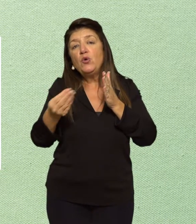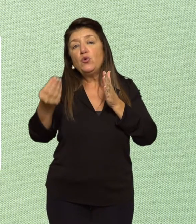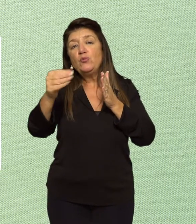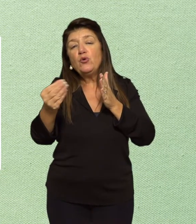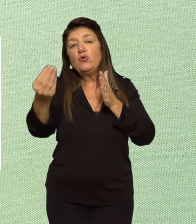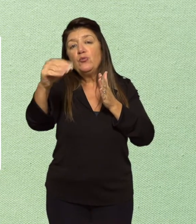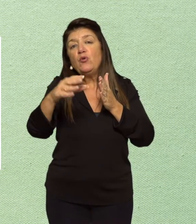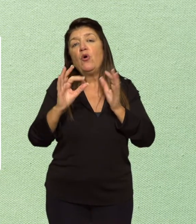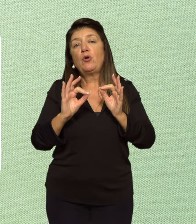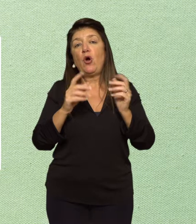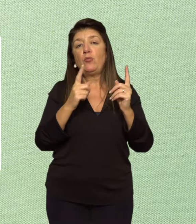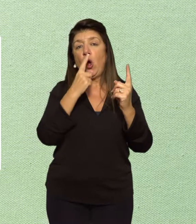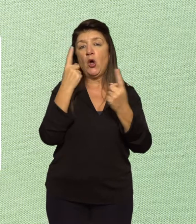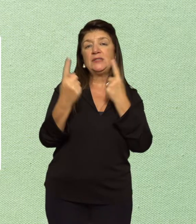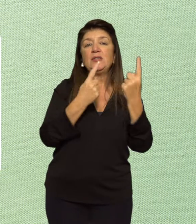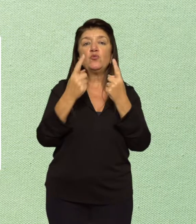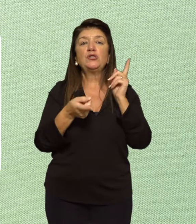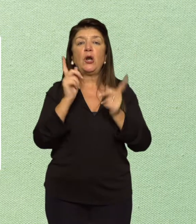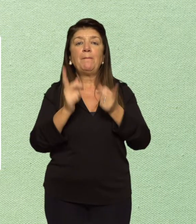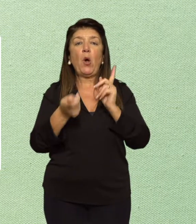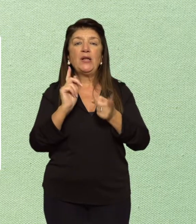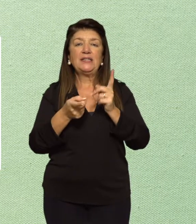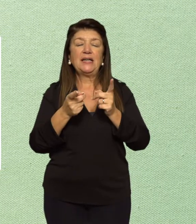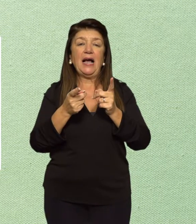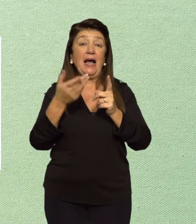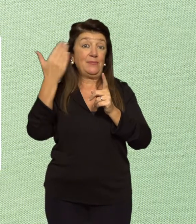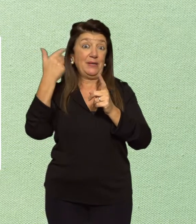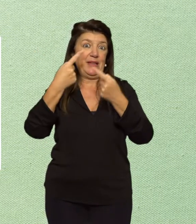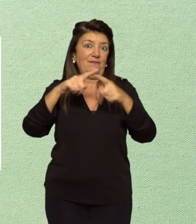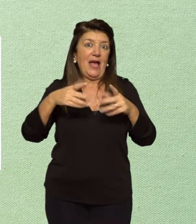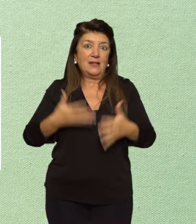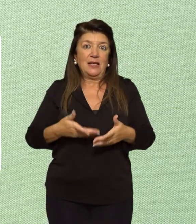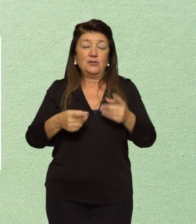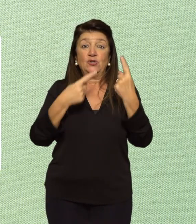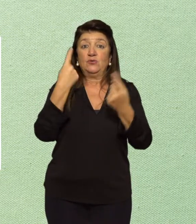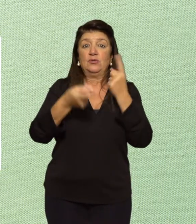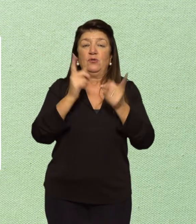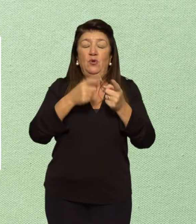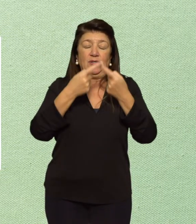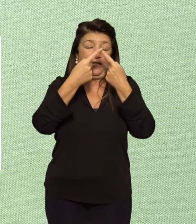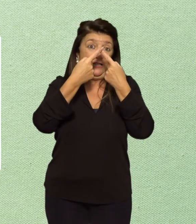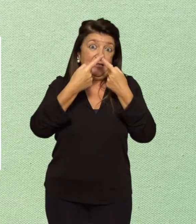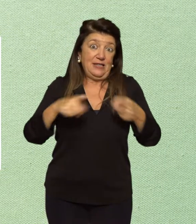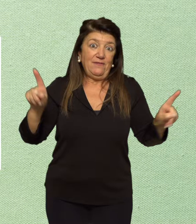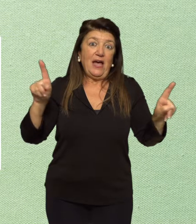una situazione politica molto diversa da quella attuale. E' quindi un codice ancora molto incentrato